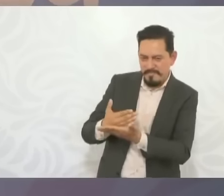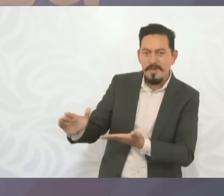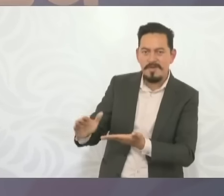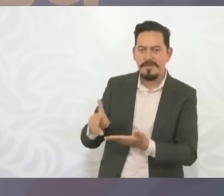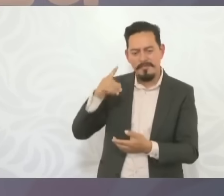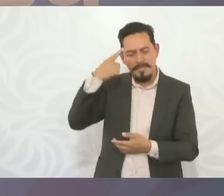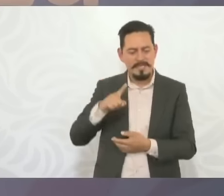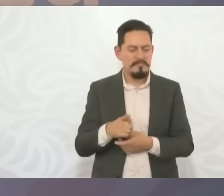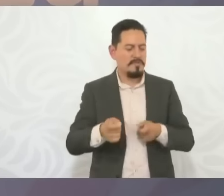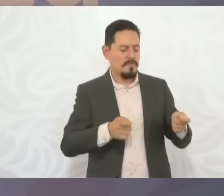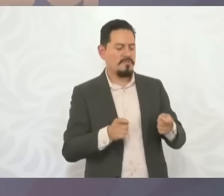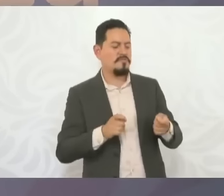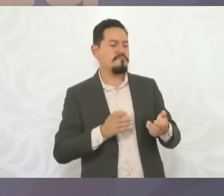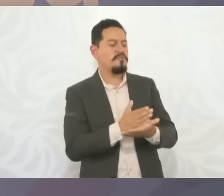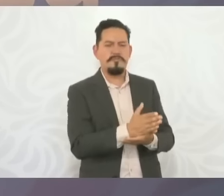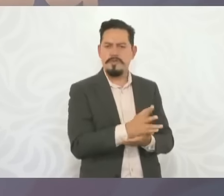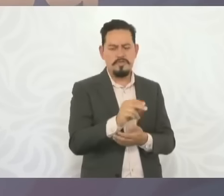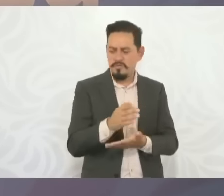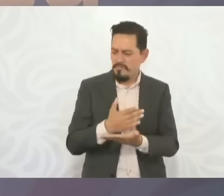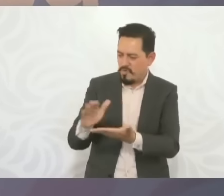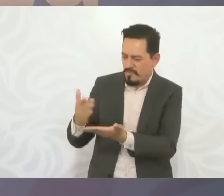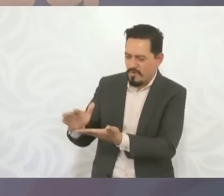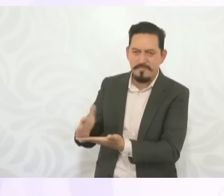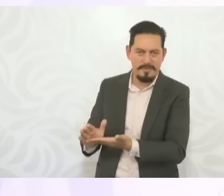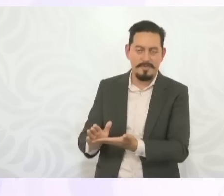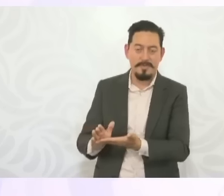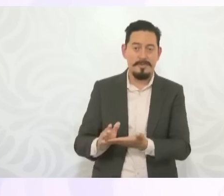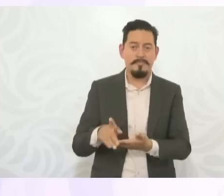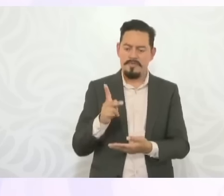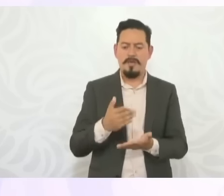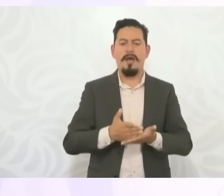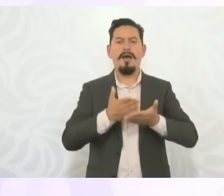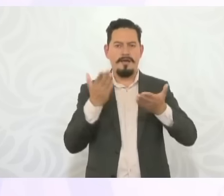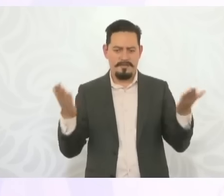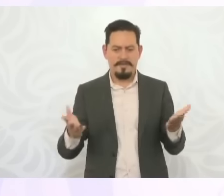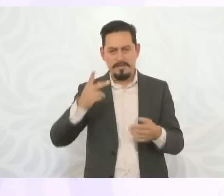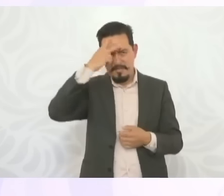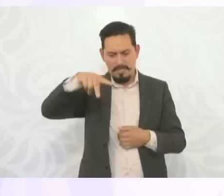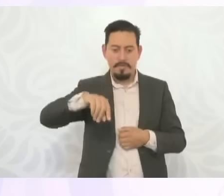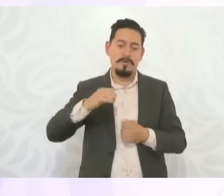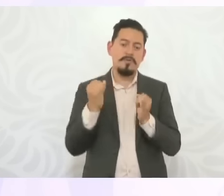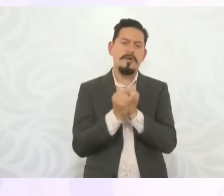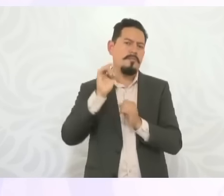desplazándolo paulatina, pero irrevocablemente. El México de hoy y de mañana se construye sobre